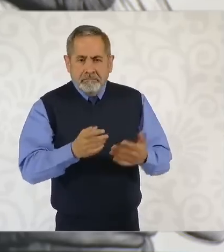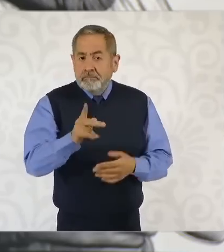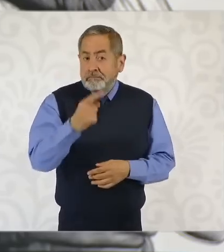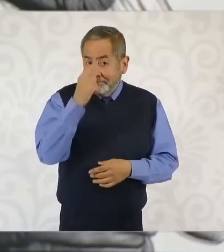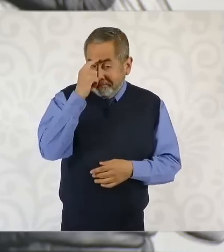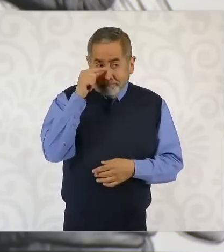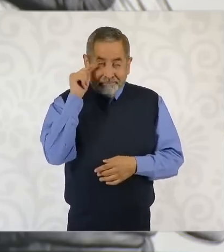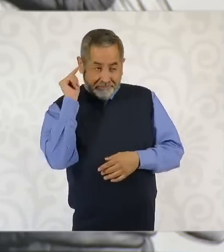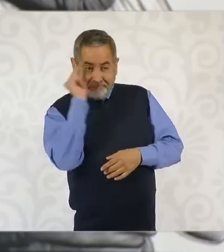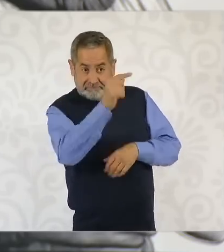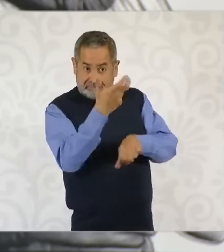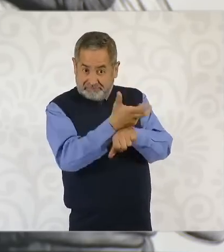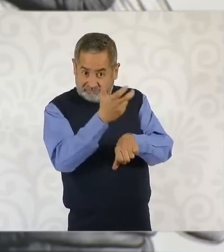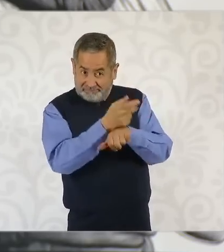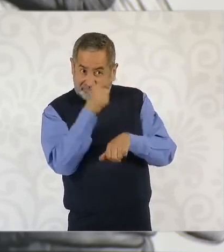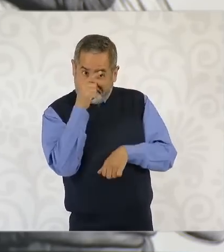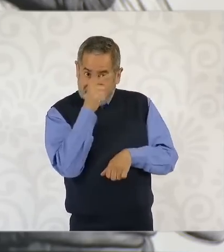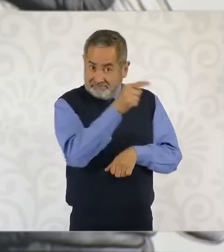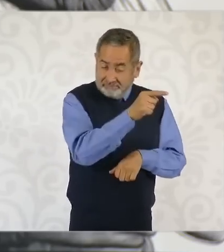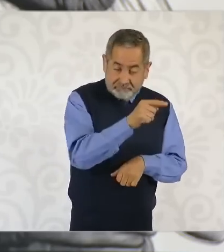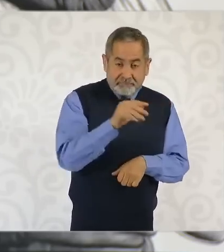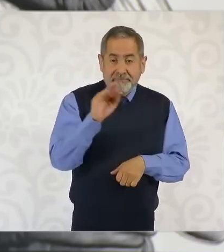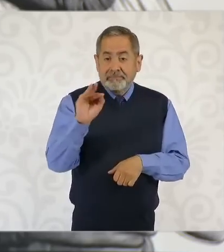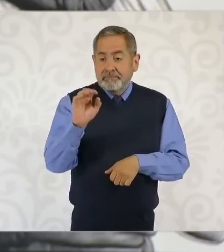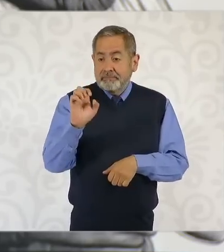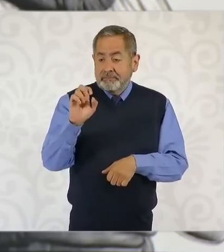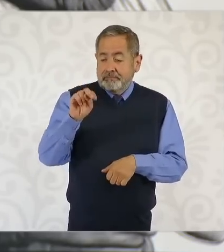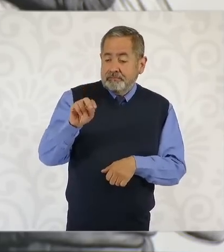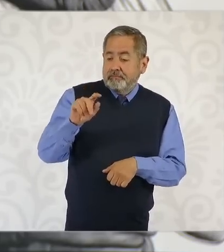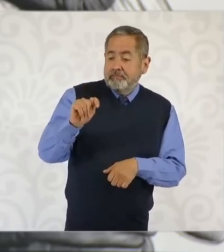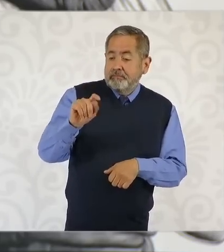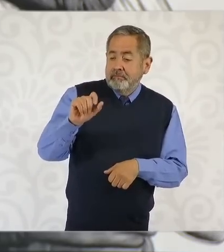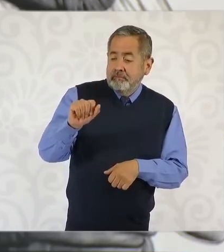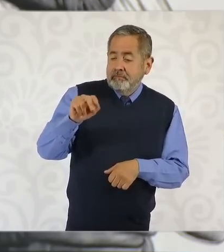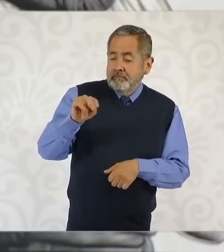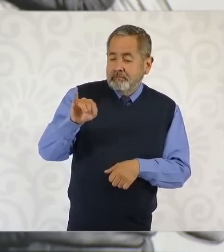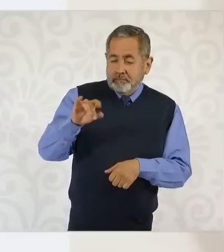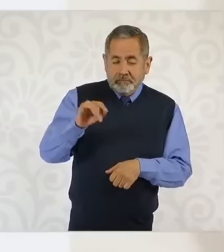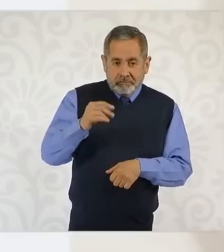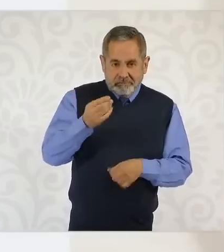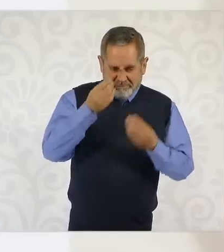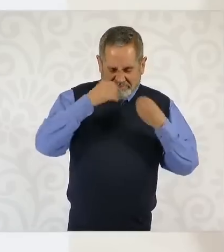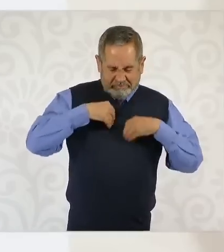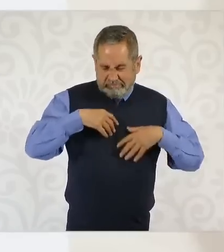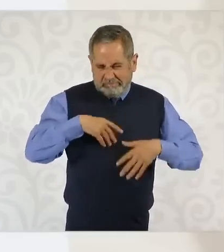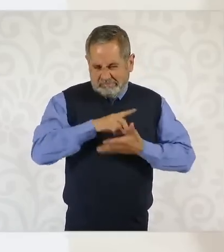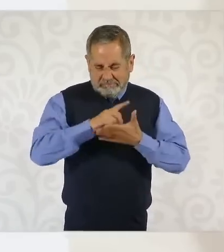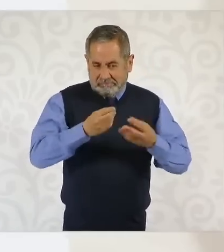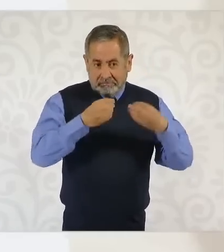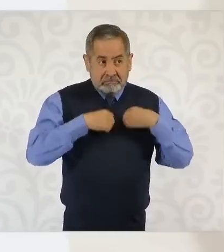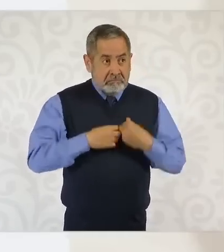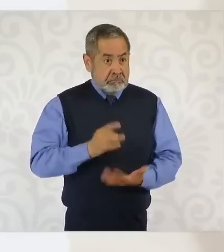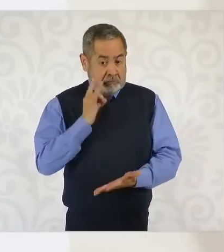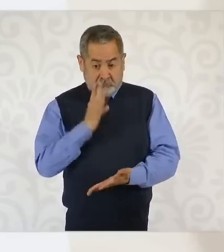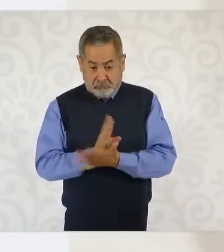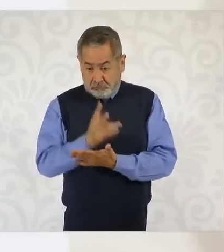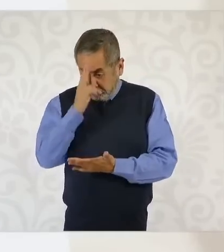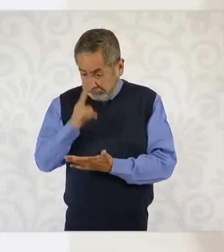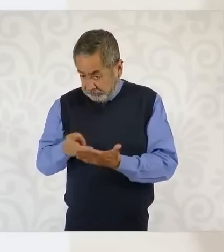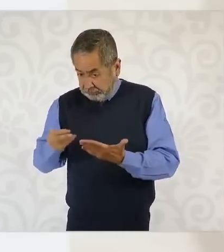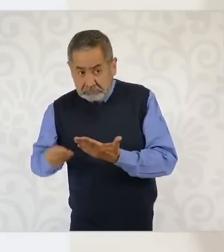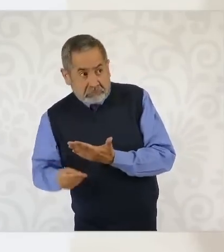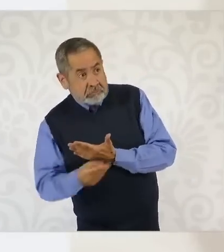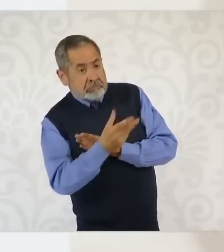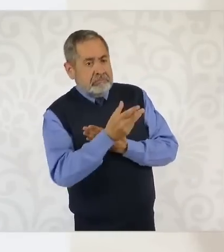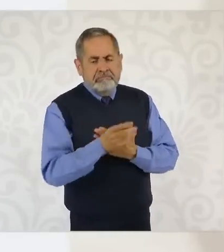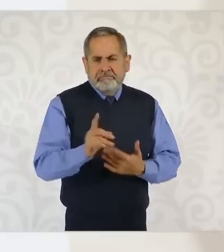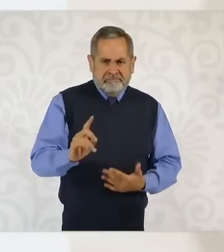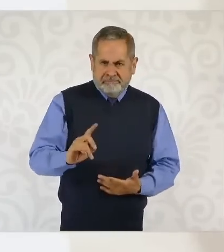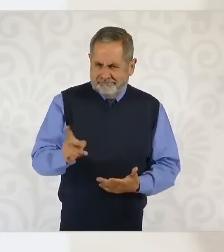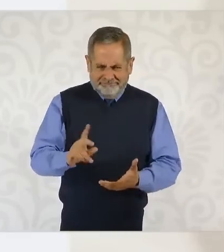los Estados Unidos pues no solamente viene de México como sea que querido promover también